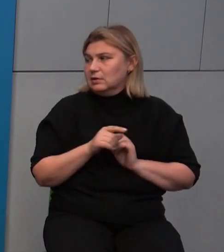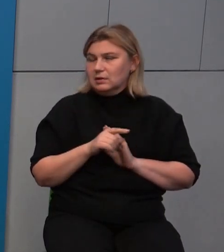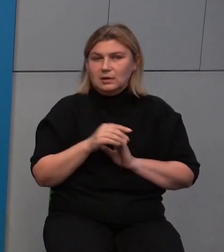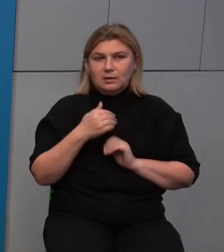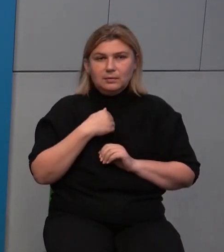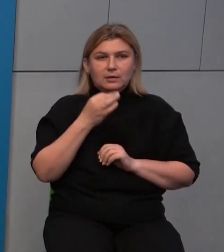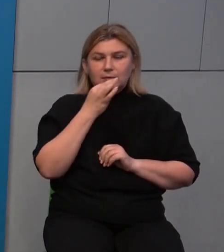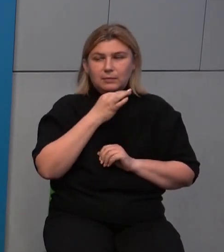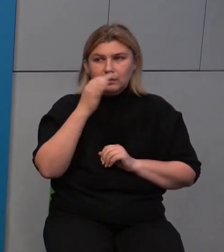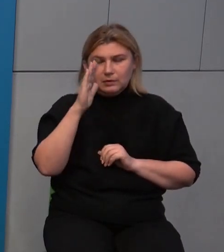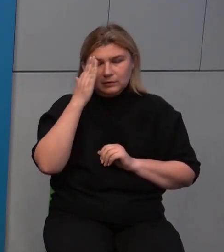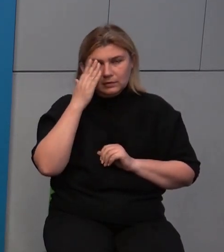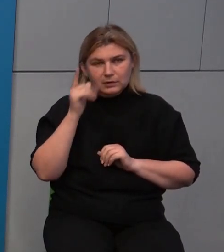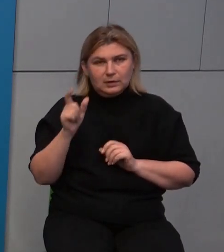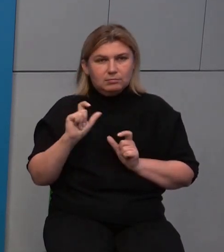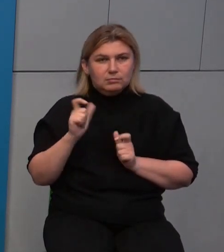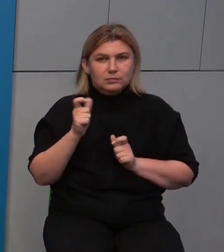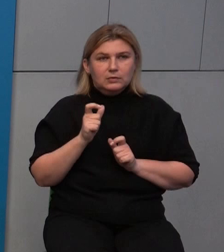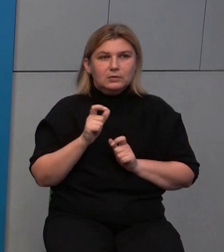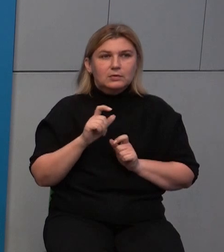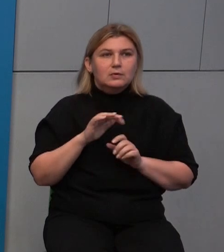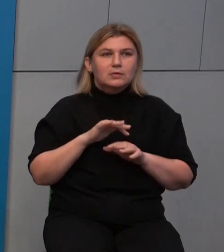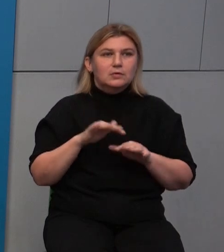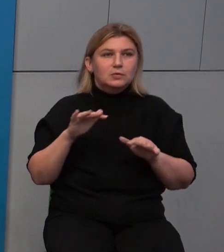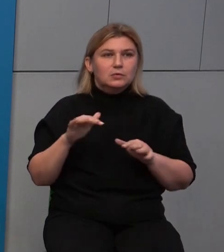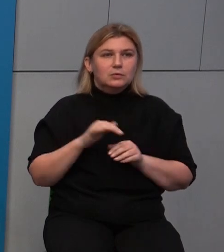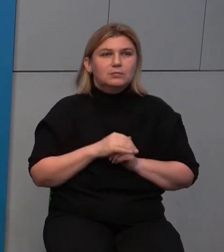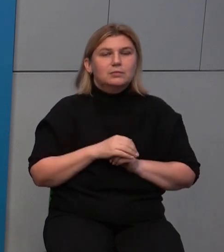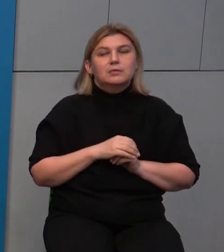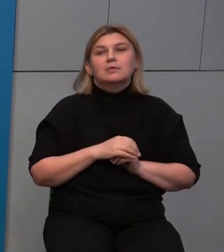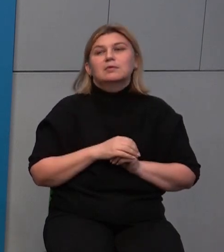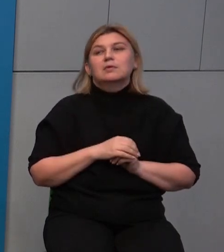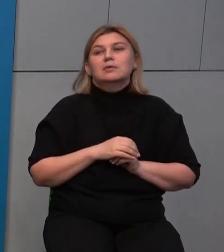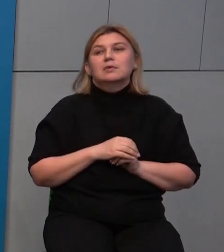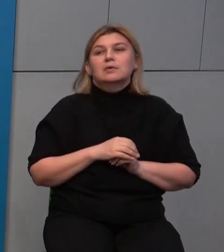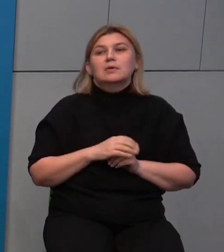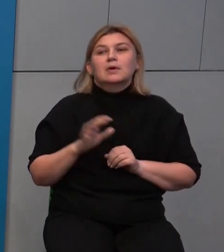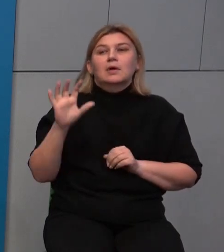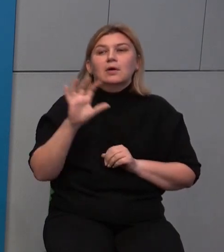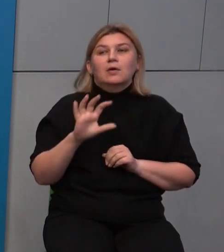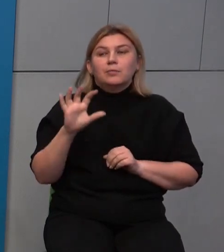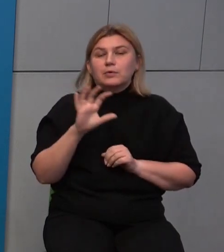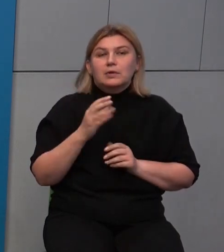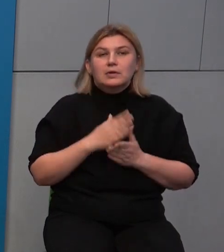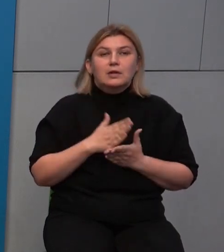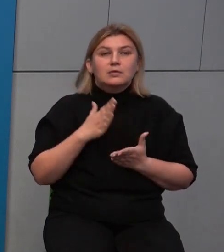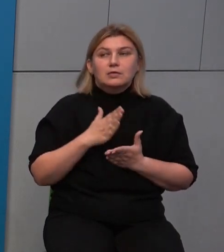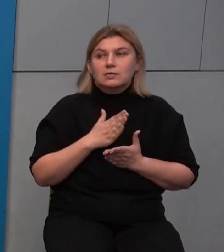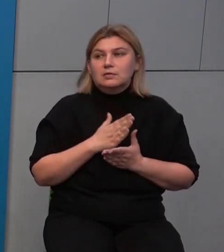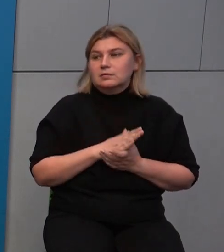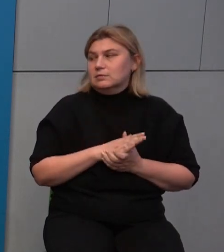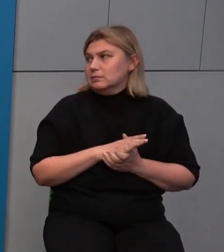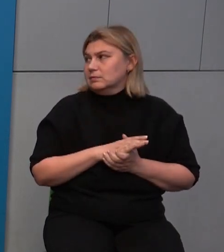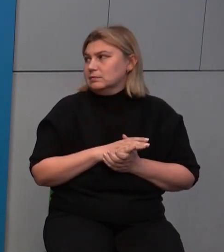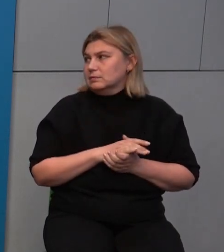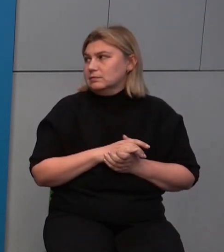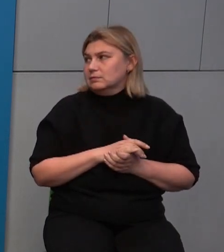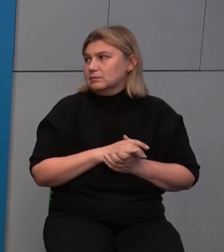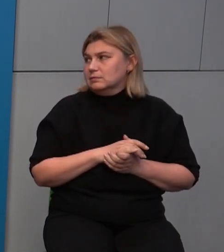i jest taką przygodą dosyć dużą obserwowanie, nie tylko jeżeli chodzi o to, że tam nie wiem,